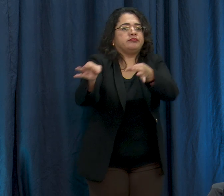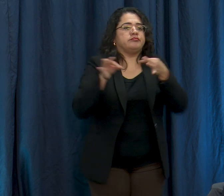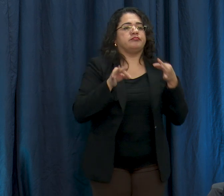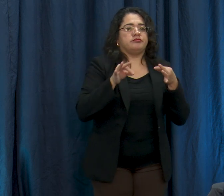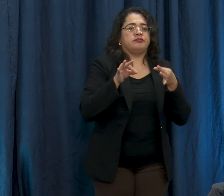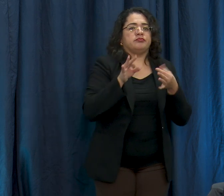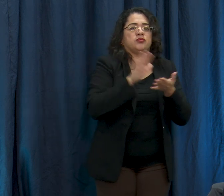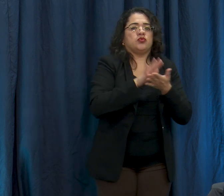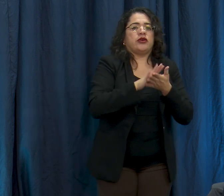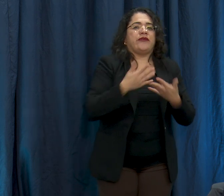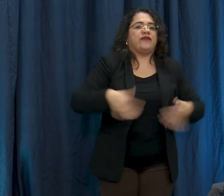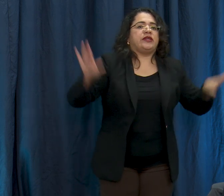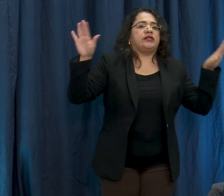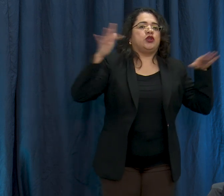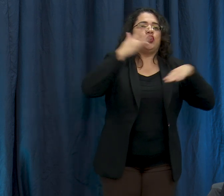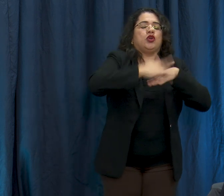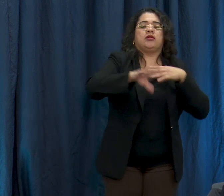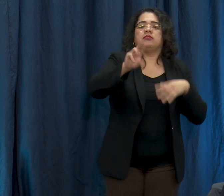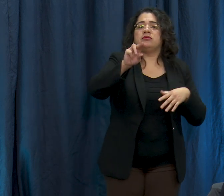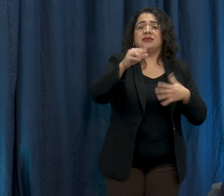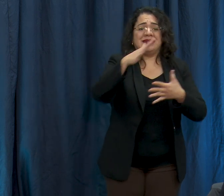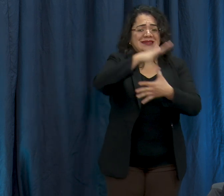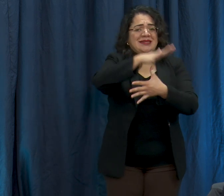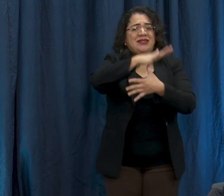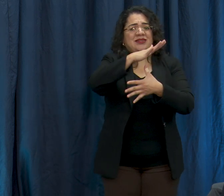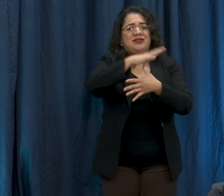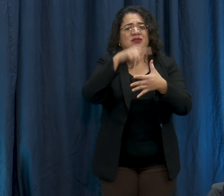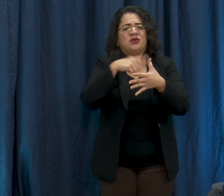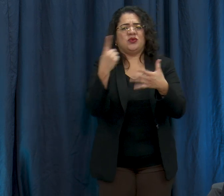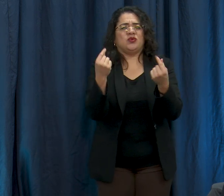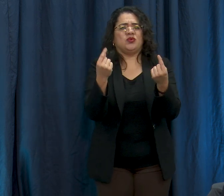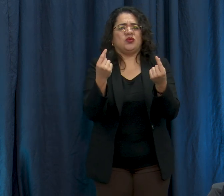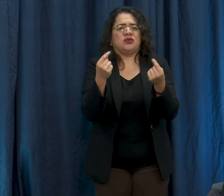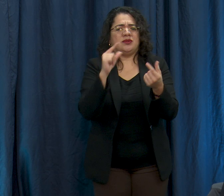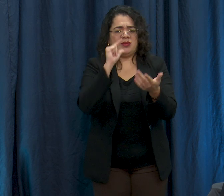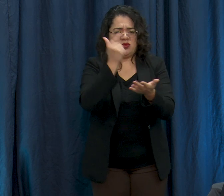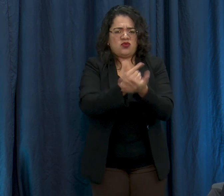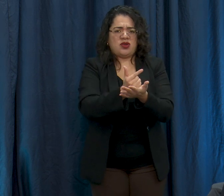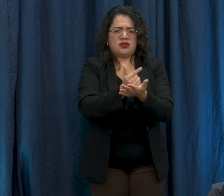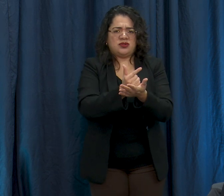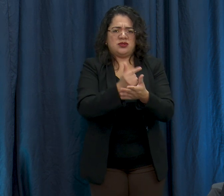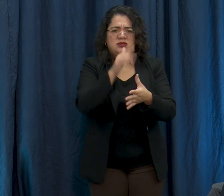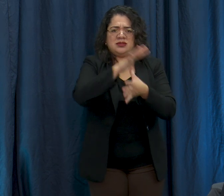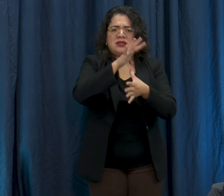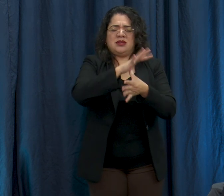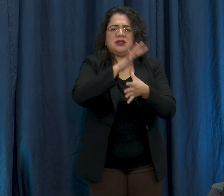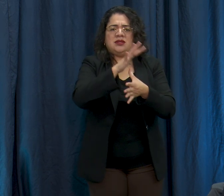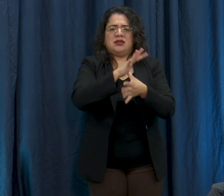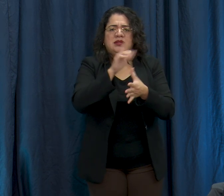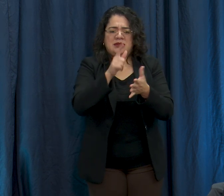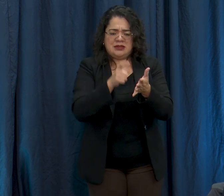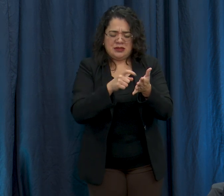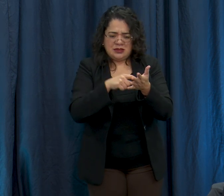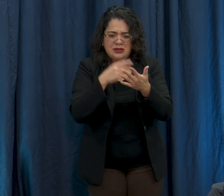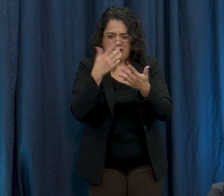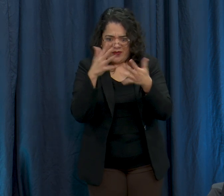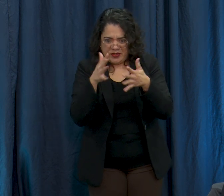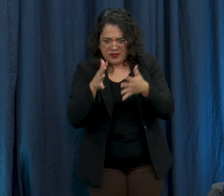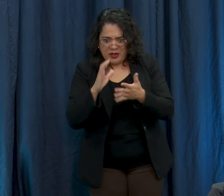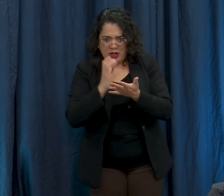estudiantes de la preparatory a--casey tienen que revoir del doe sagrado necesitan todos ricky sito's para empezar anniversa dodd despues del